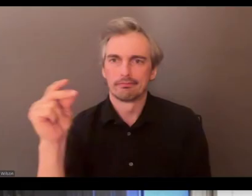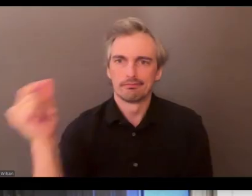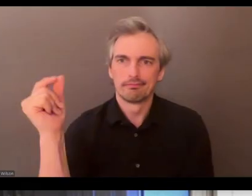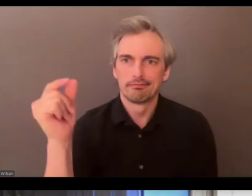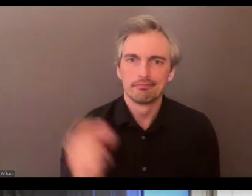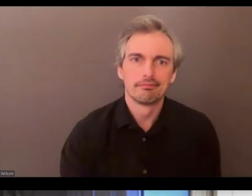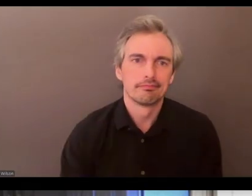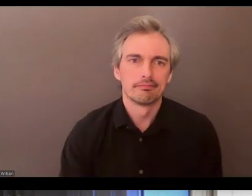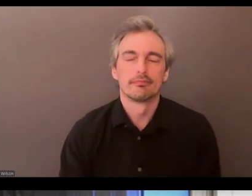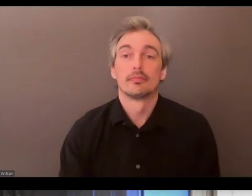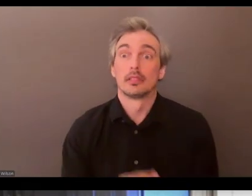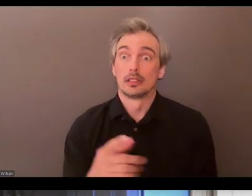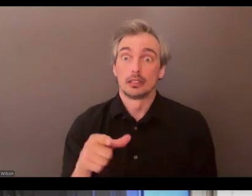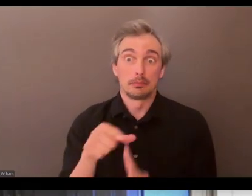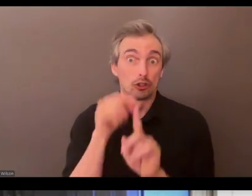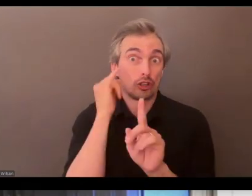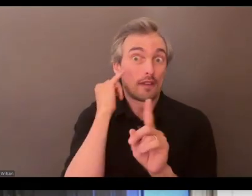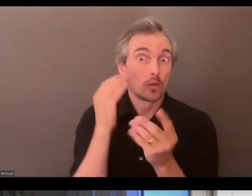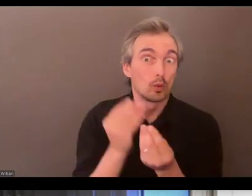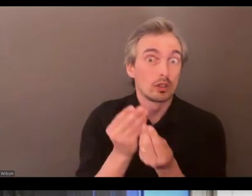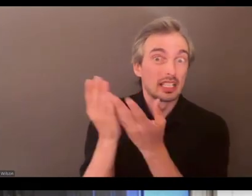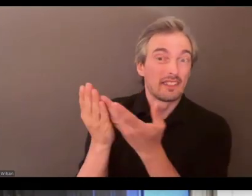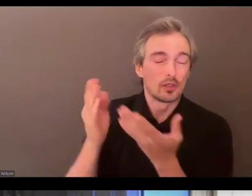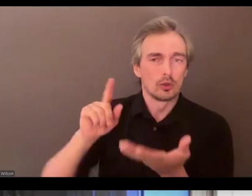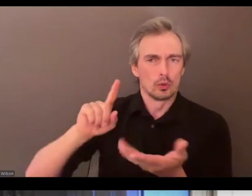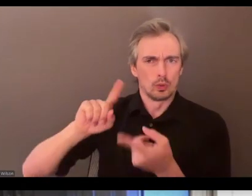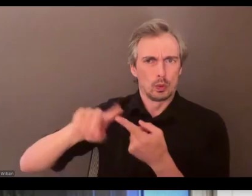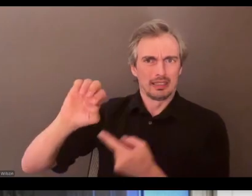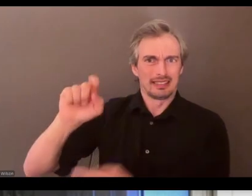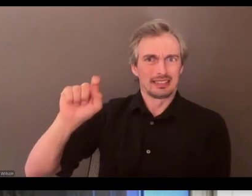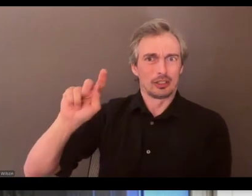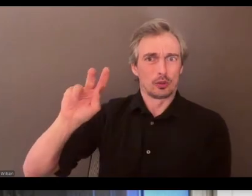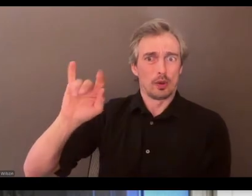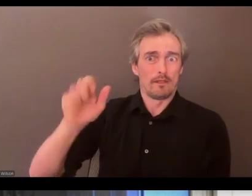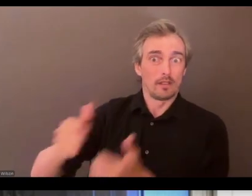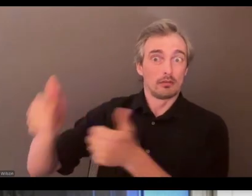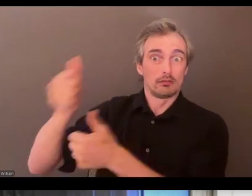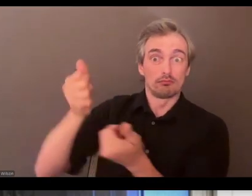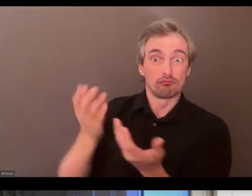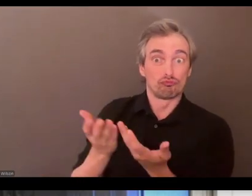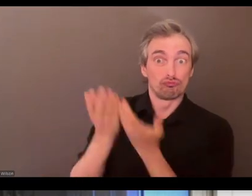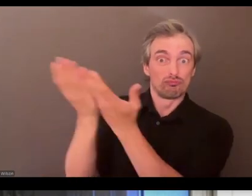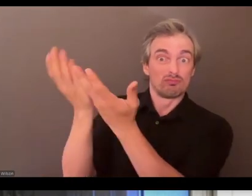だから、デ ータセットの情報をできるだけ早く取得できるようにすることが重要です。